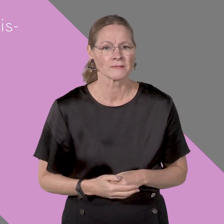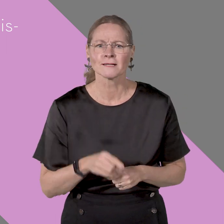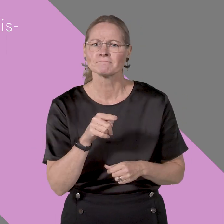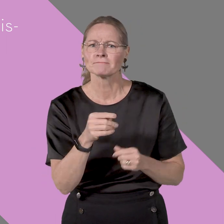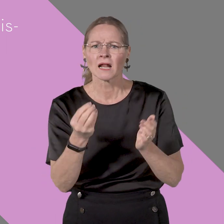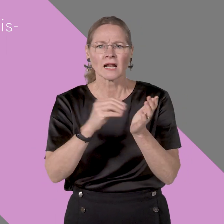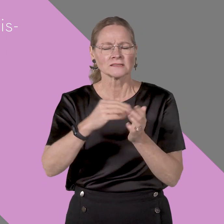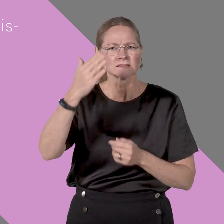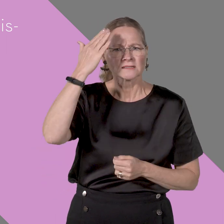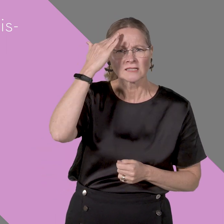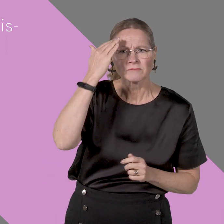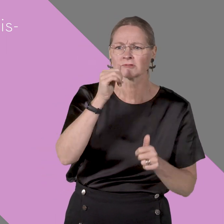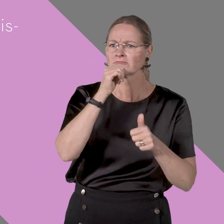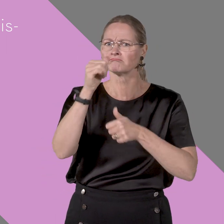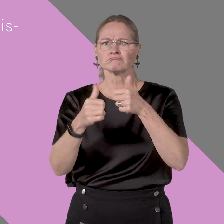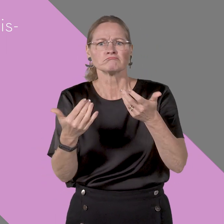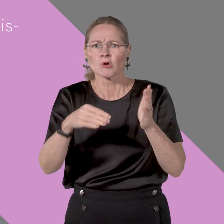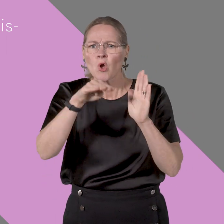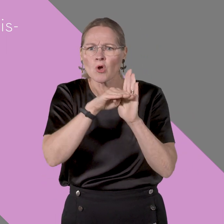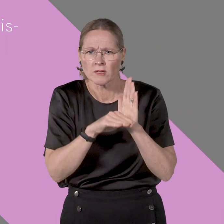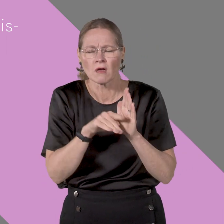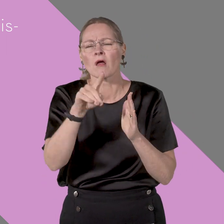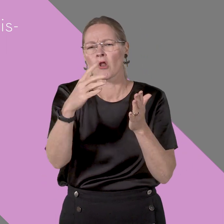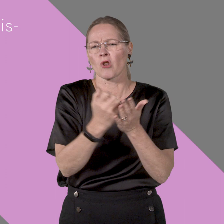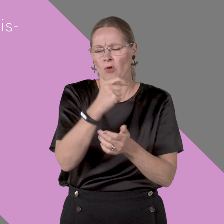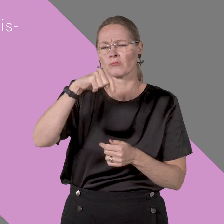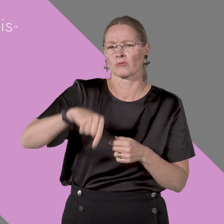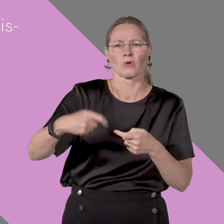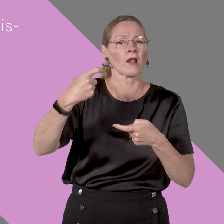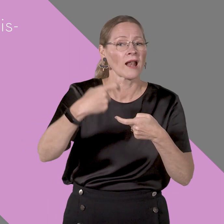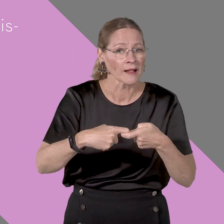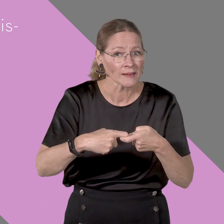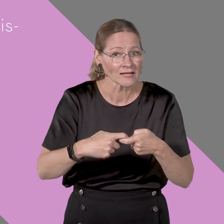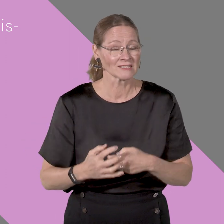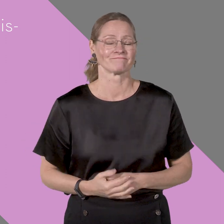Lisätietoja ja osallistumisohjeet löydät oheisesta linkistä.